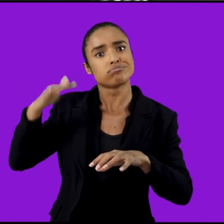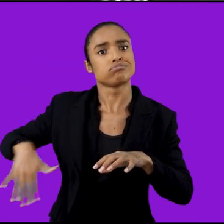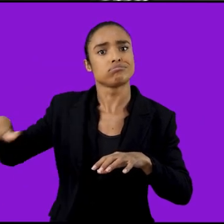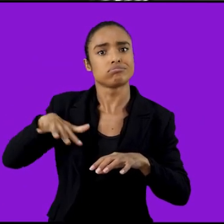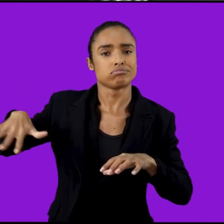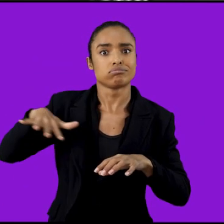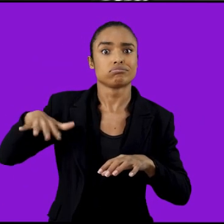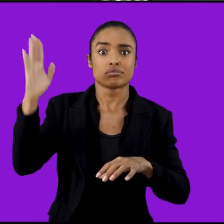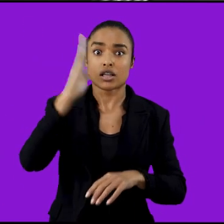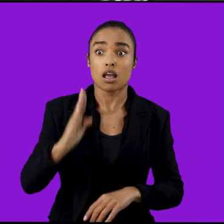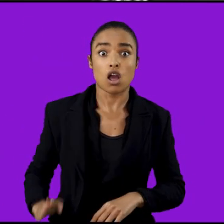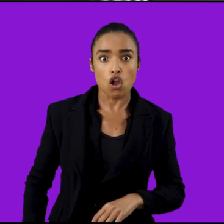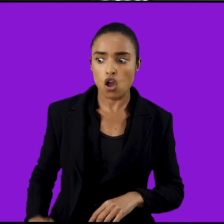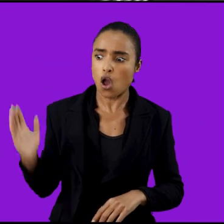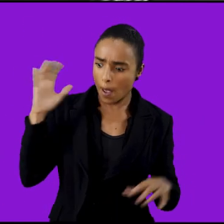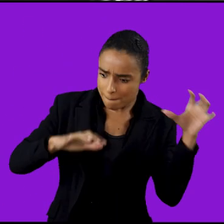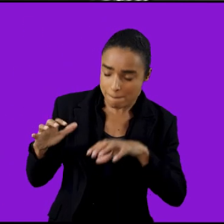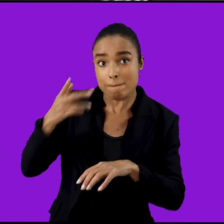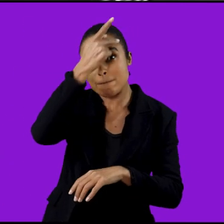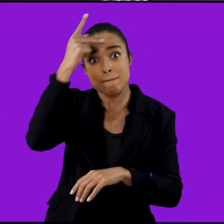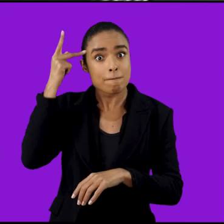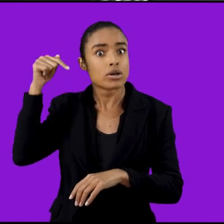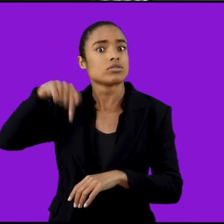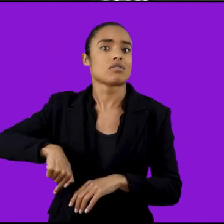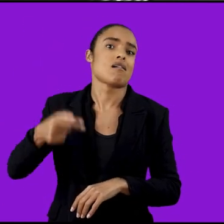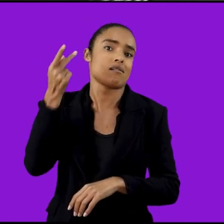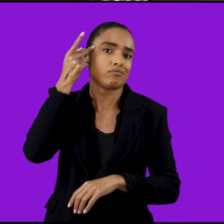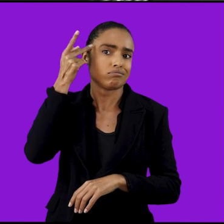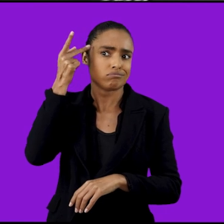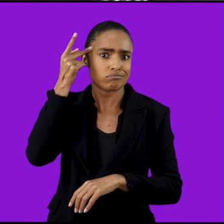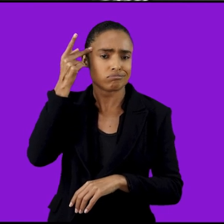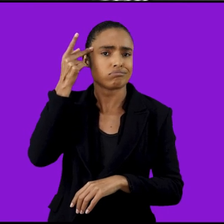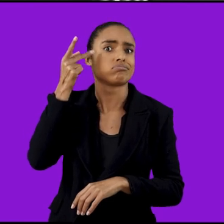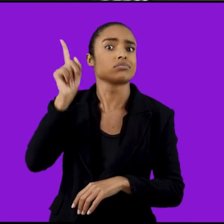do continente. Muita gente tava vindo pra cá. Essa revolução